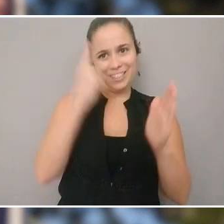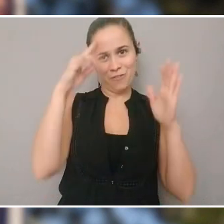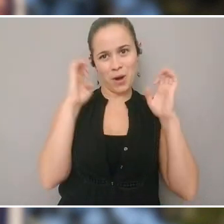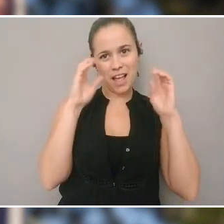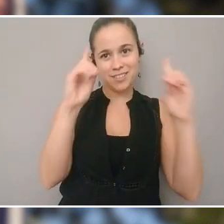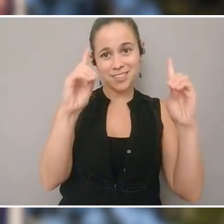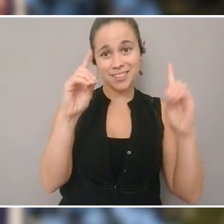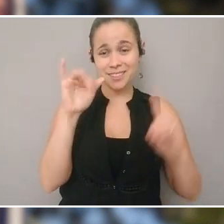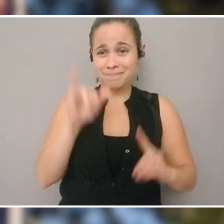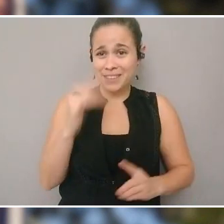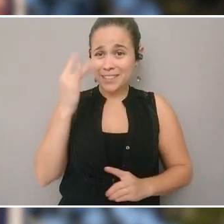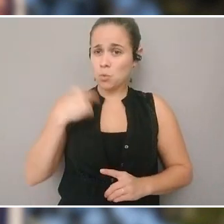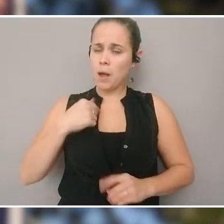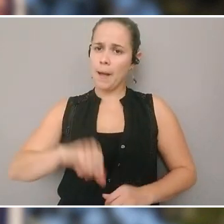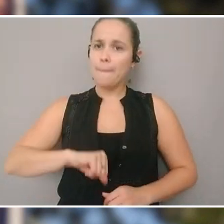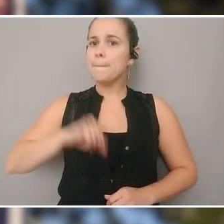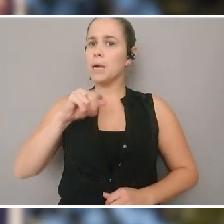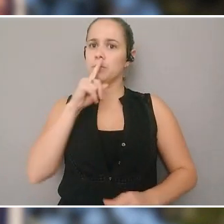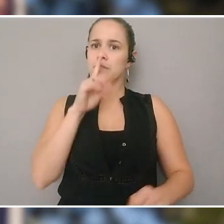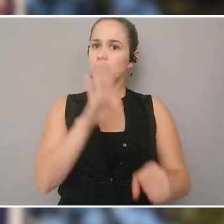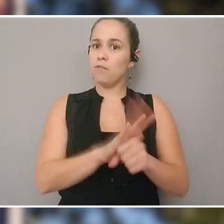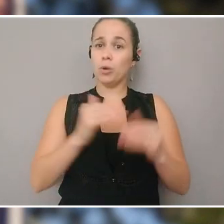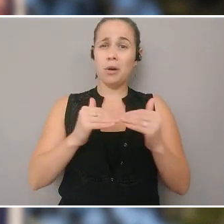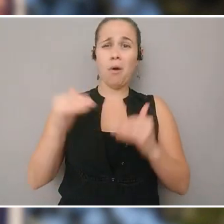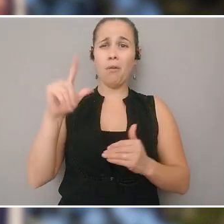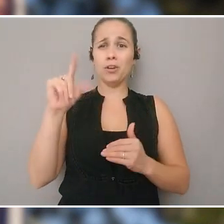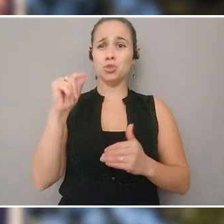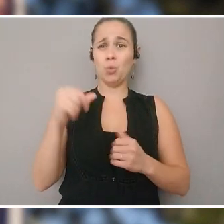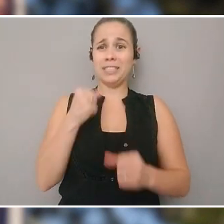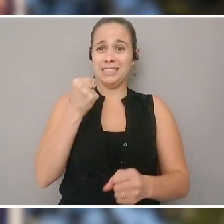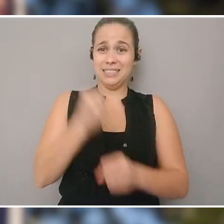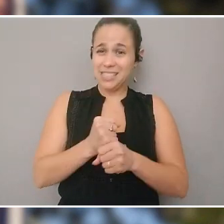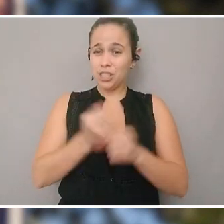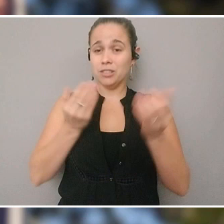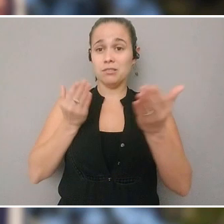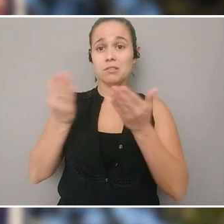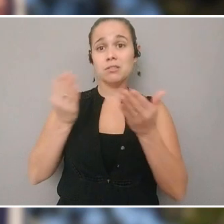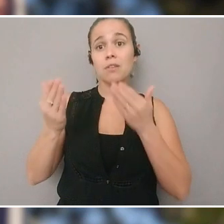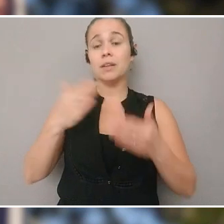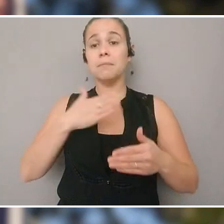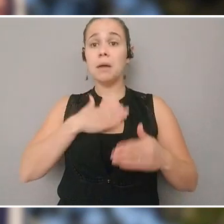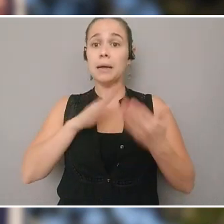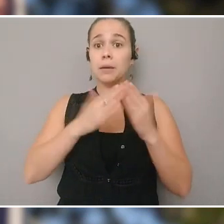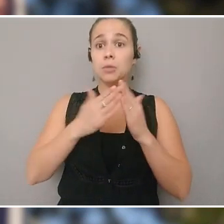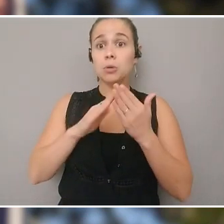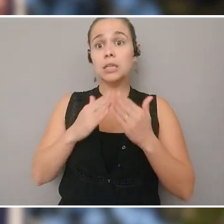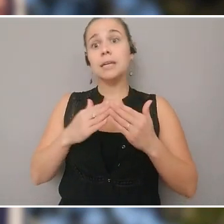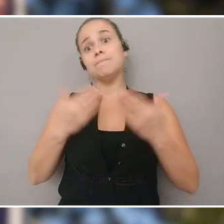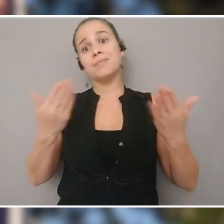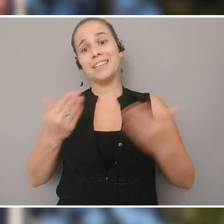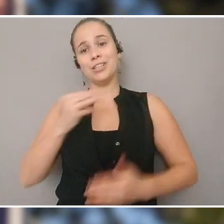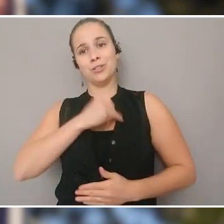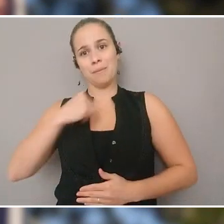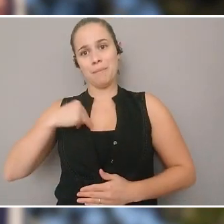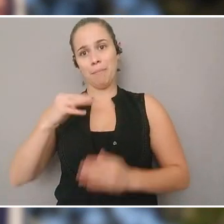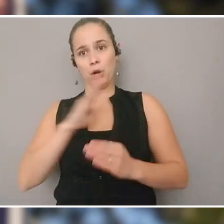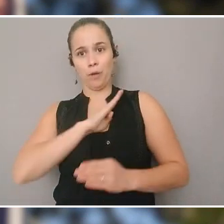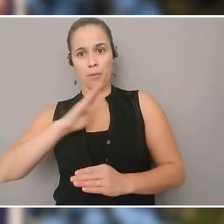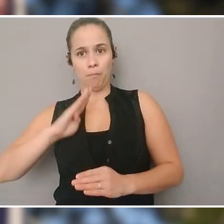he dedicado orgullosamente más de 20 años sirviendo a la comunidad como miembro de la